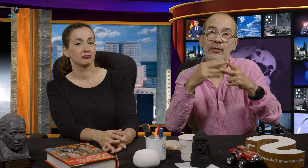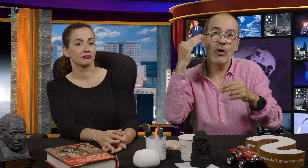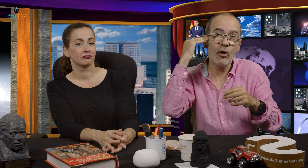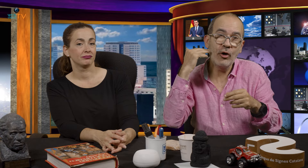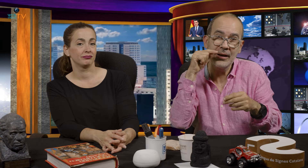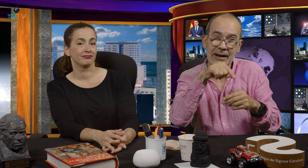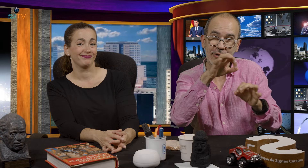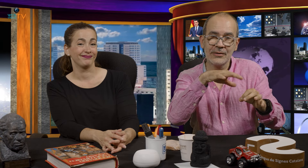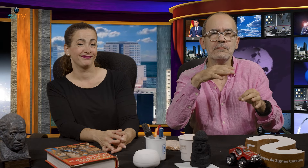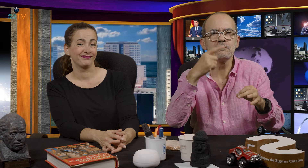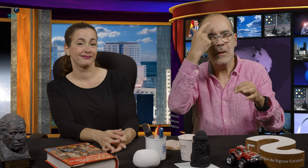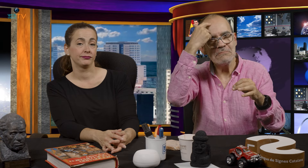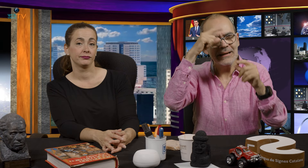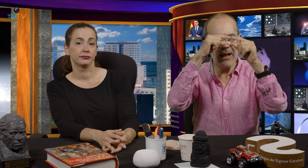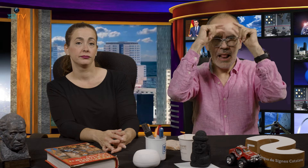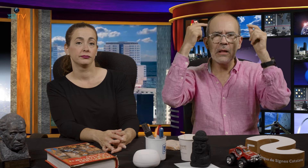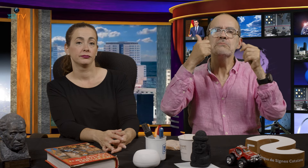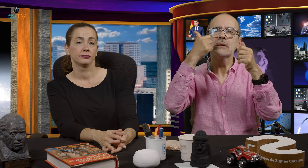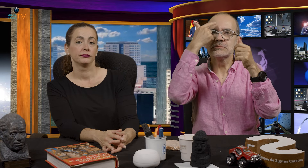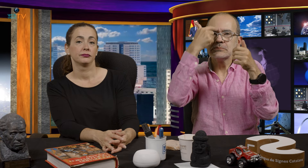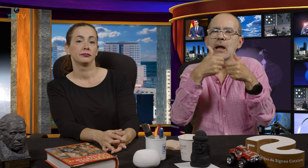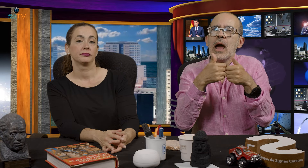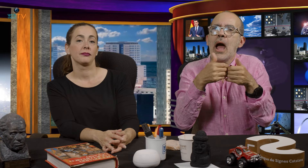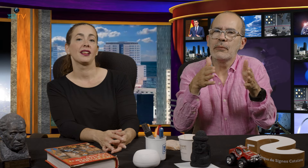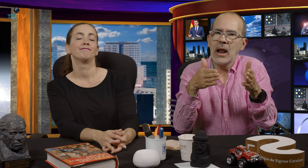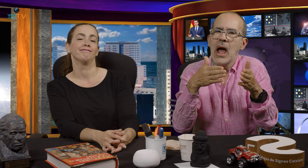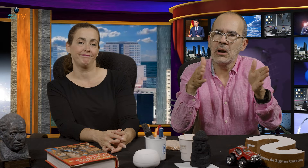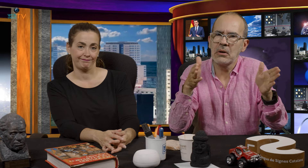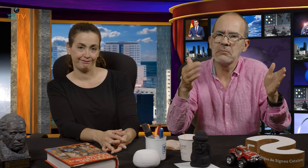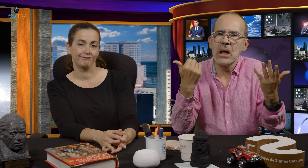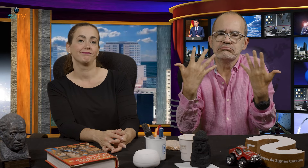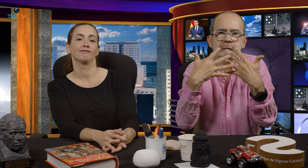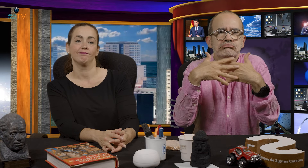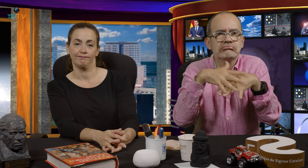la sociedad coreana ha abierto sus miras hacia una mayor integración